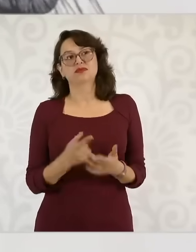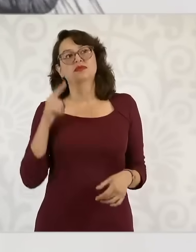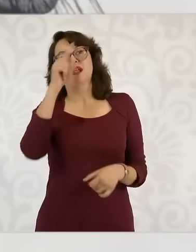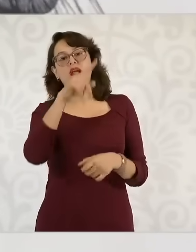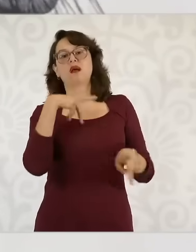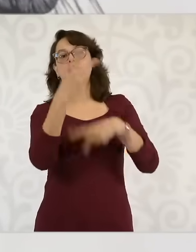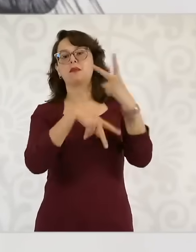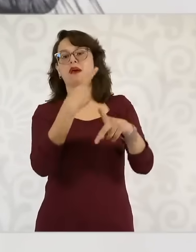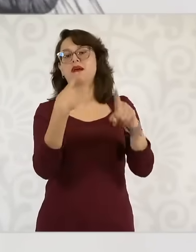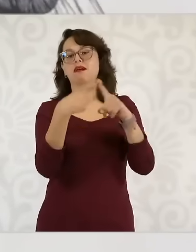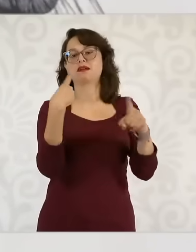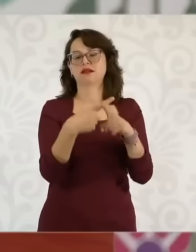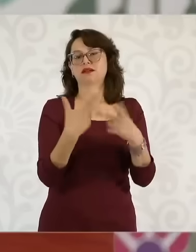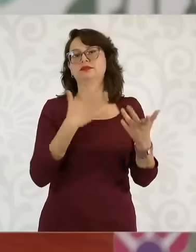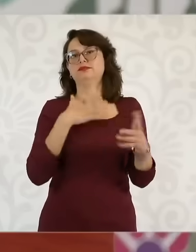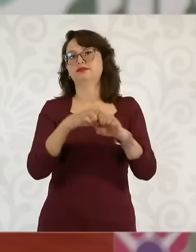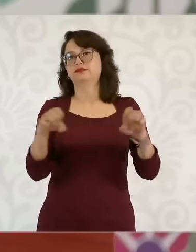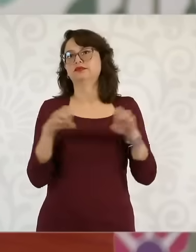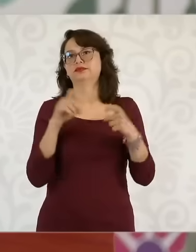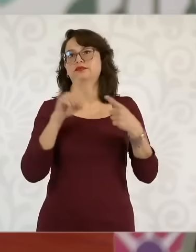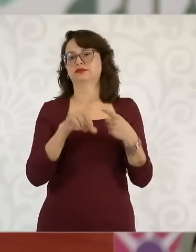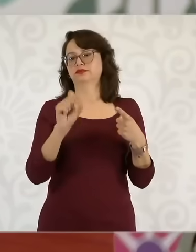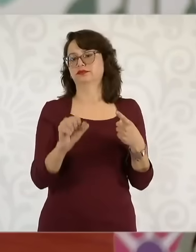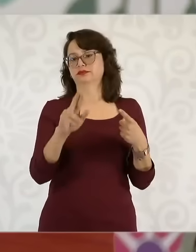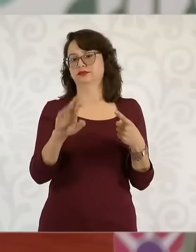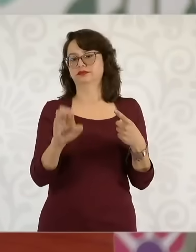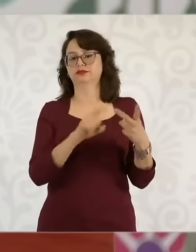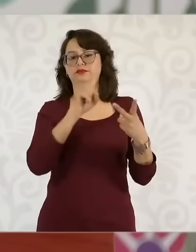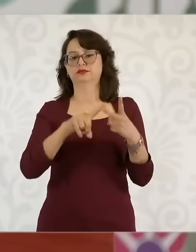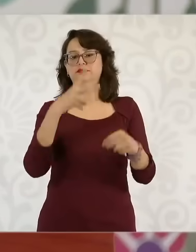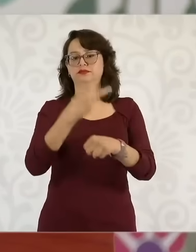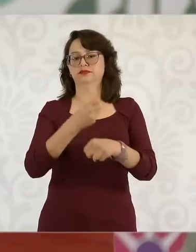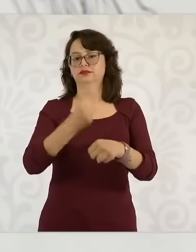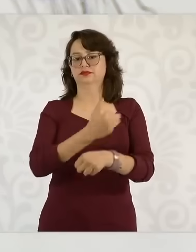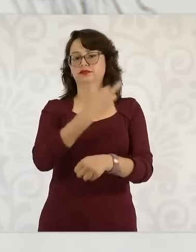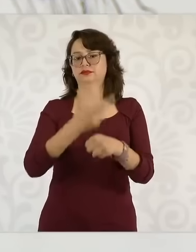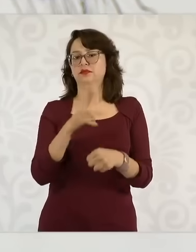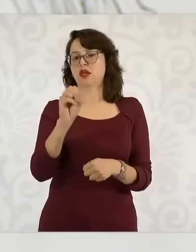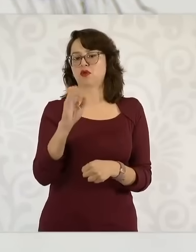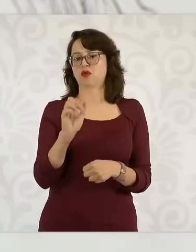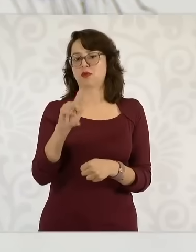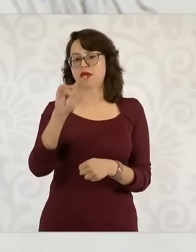va el secretario de Relaciones Exteriores va el subsecretario Roberto Velasco y ya los secretarios